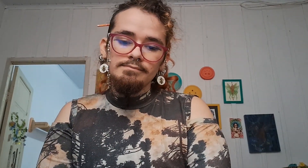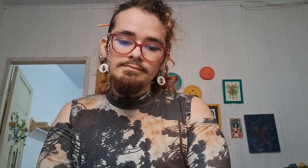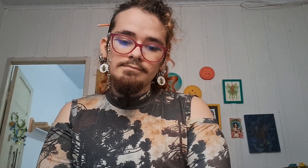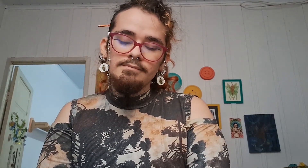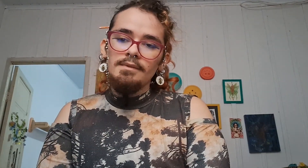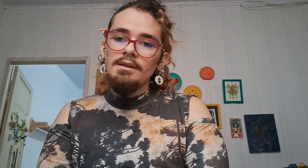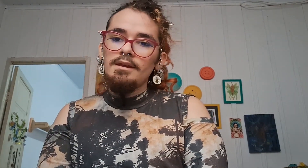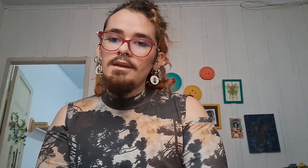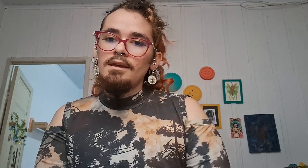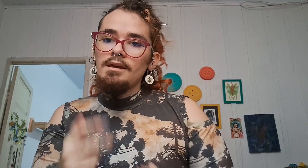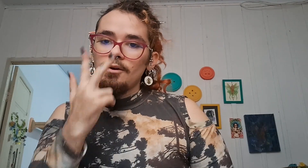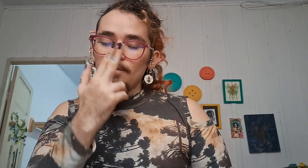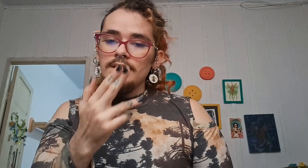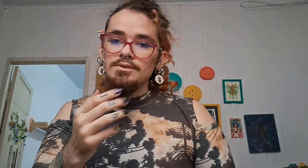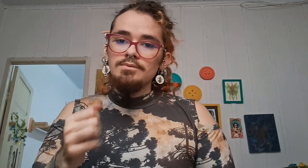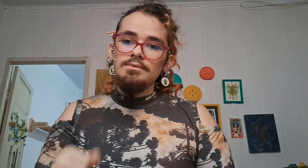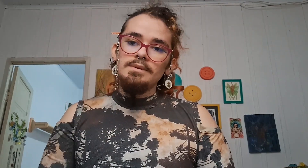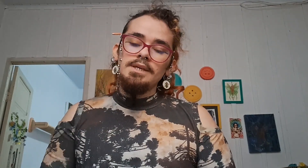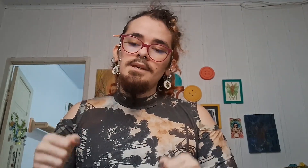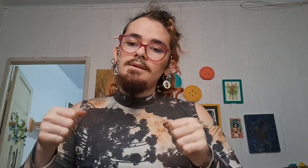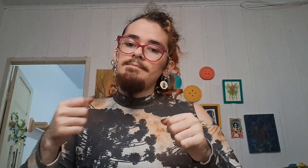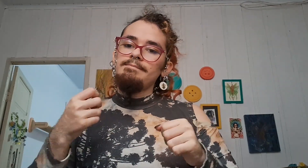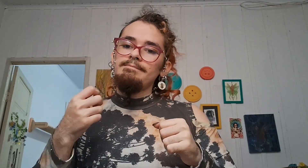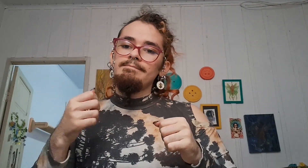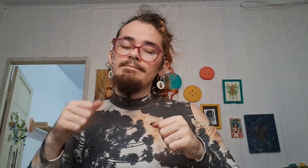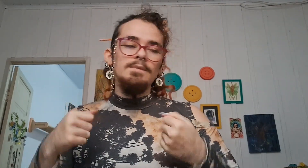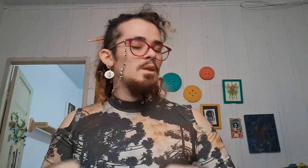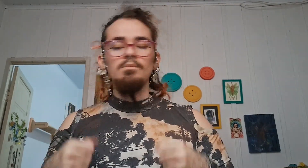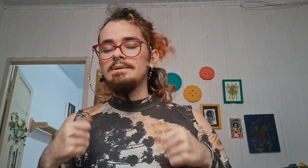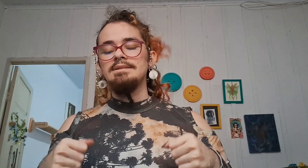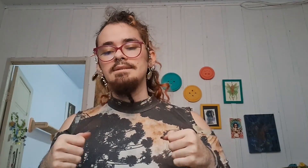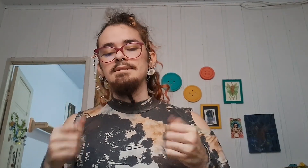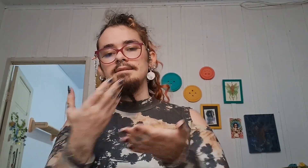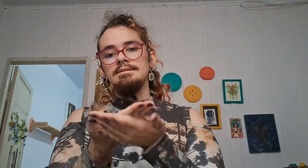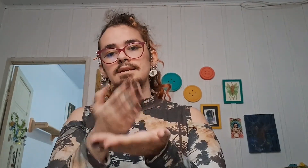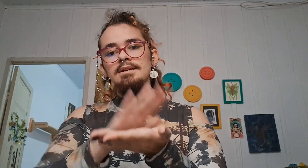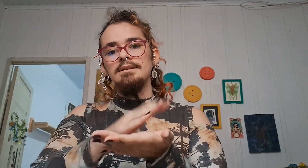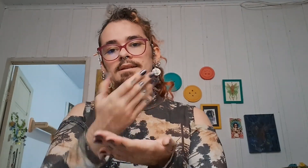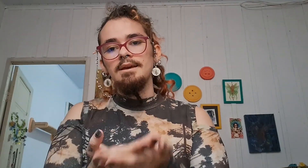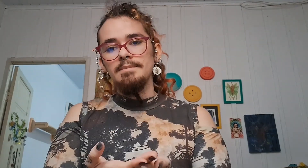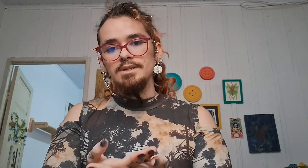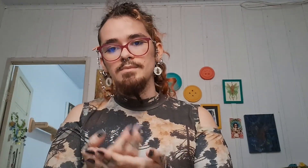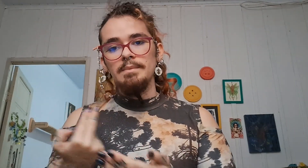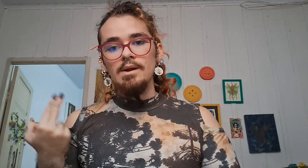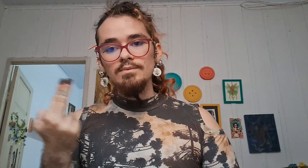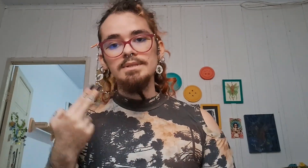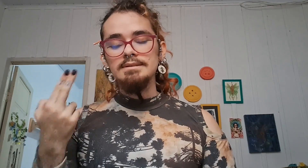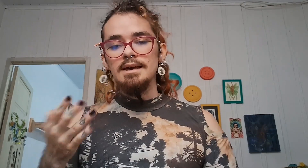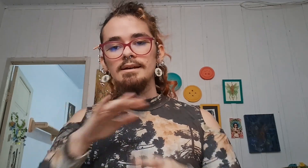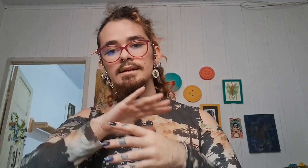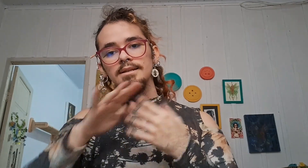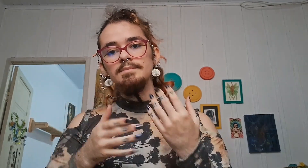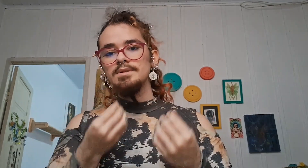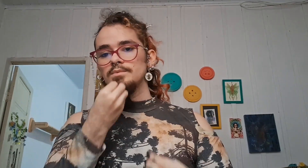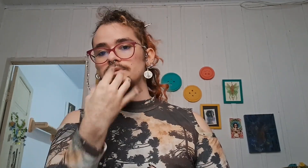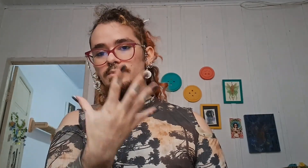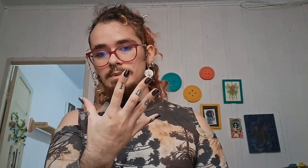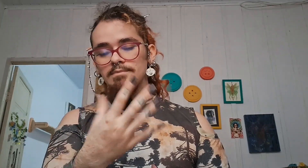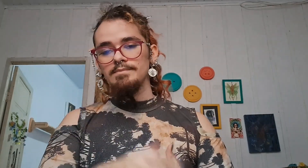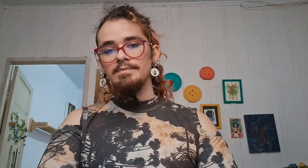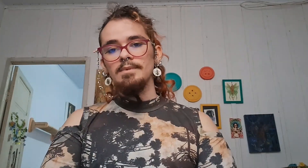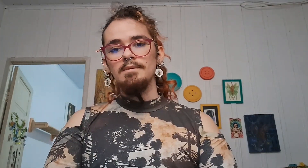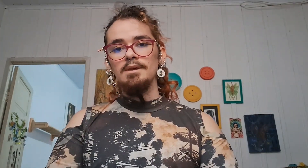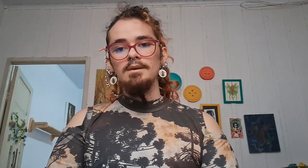eu acho que não precisa ser interprete pra usar a libras à seu favor